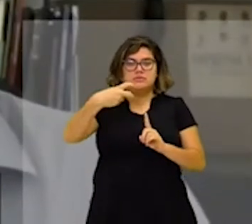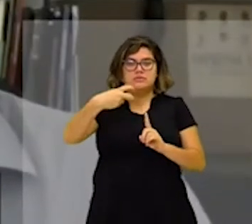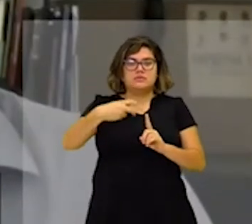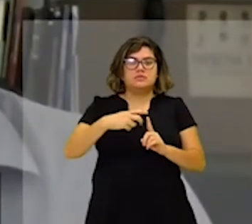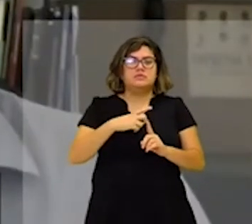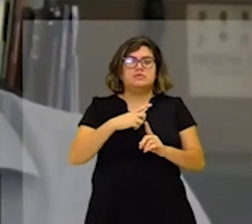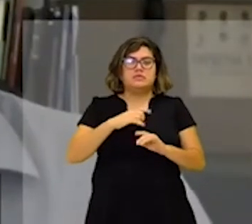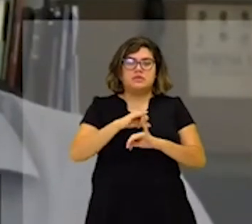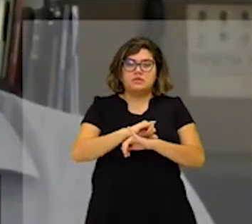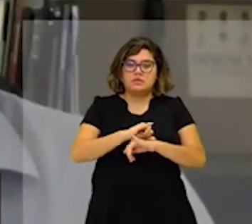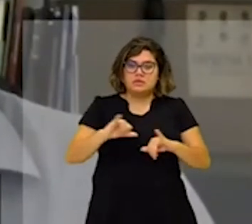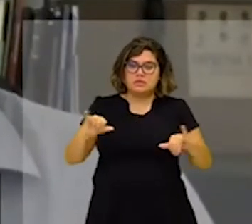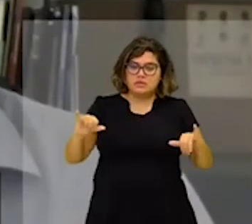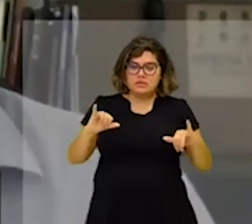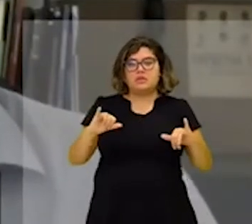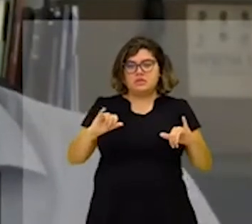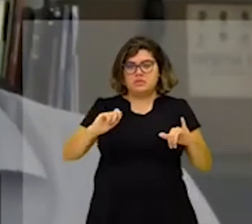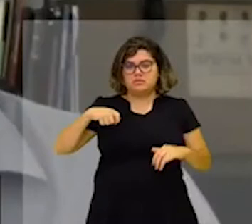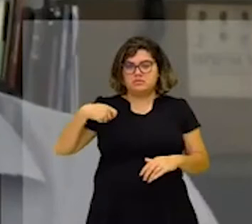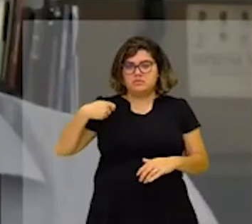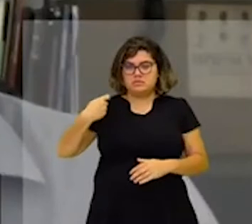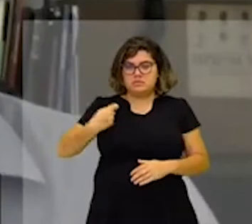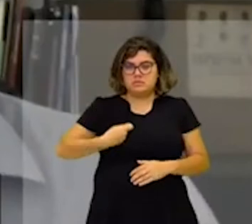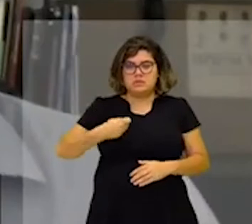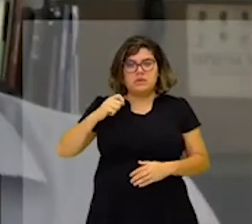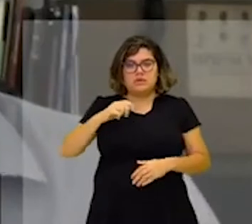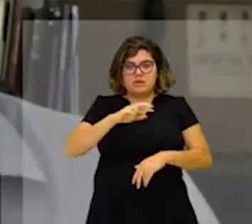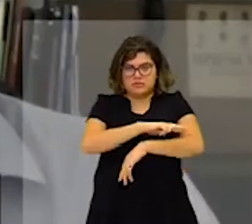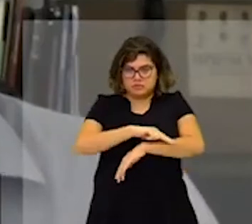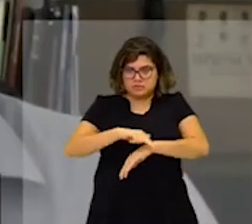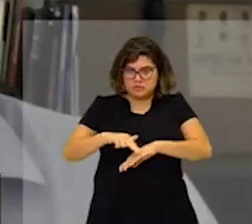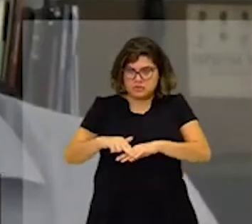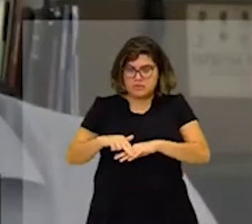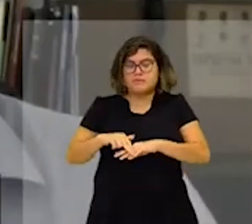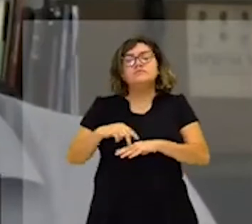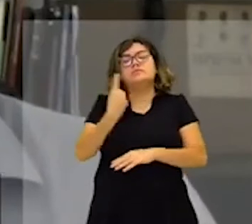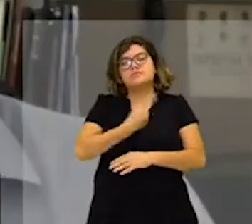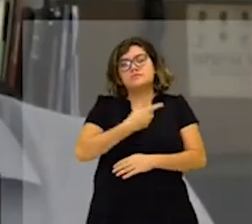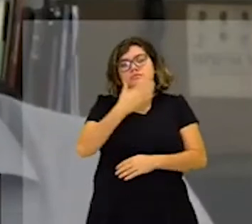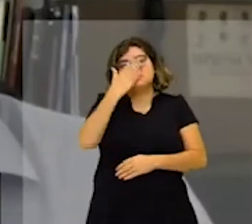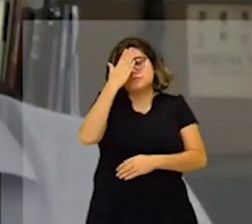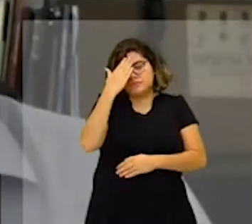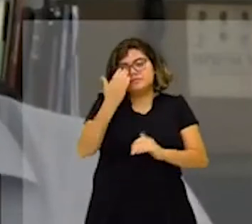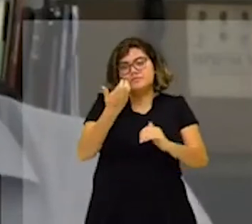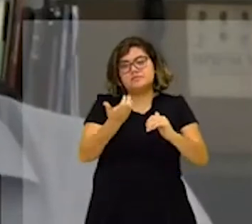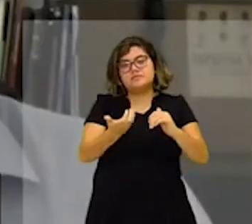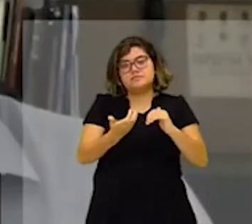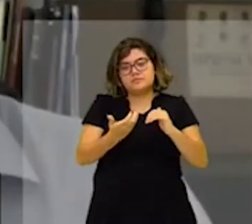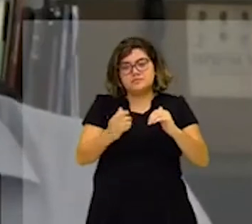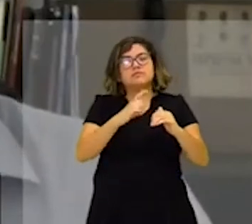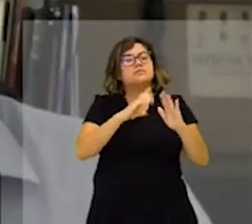o seu pertencimento racial né sabemos também que corre o Congresso Nacional propostas mais usadas